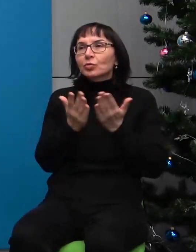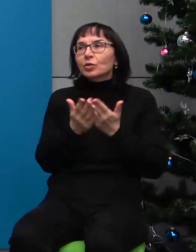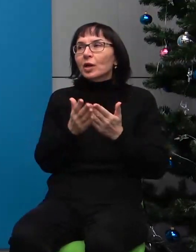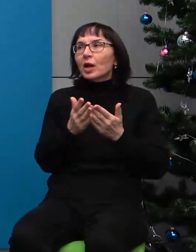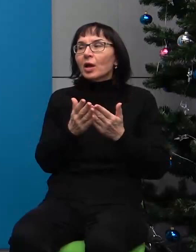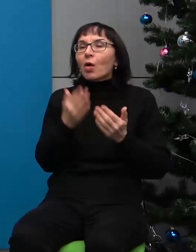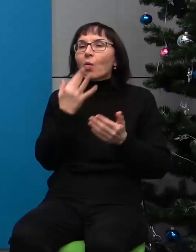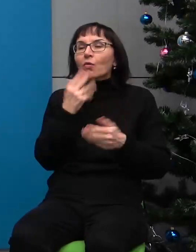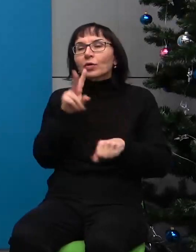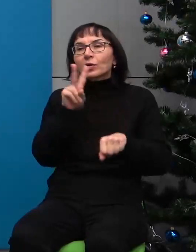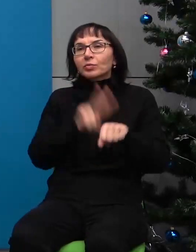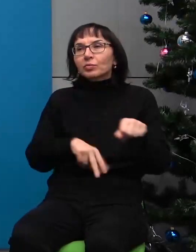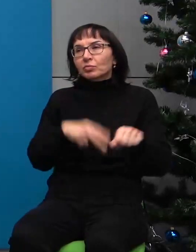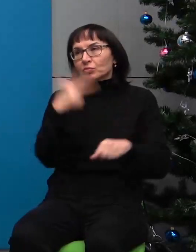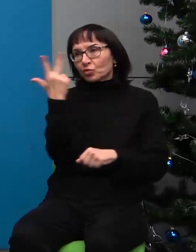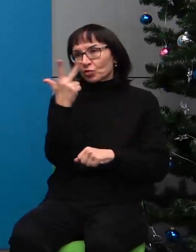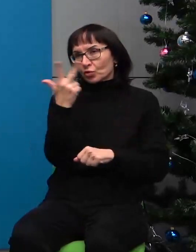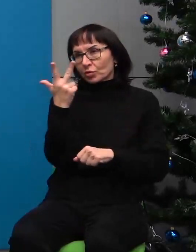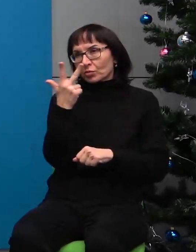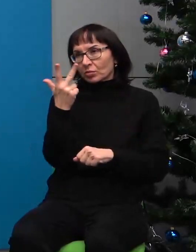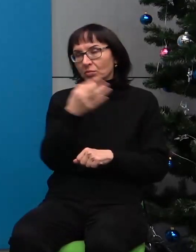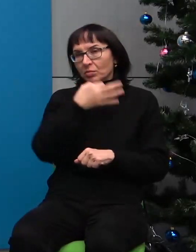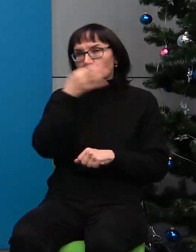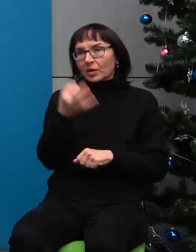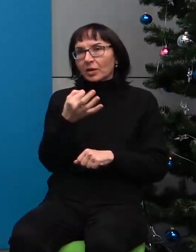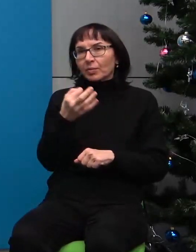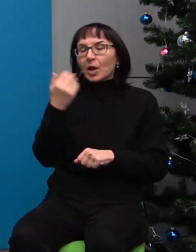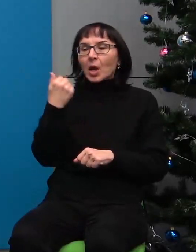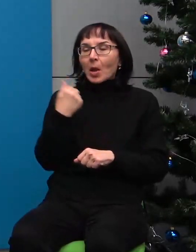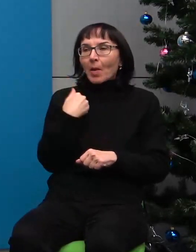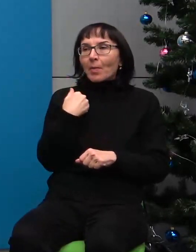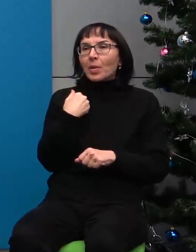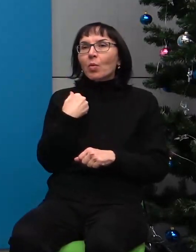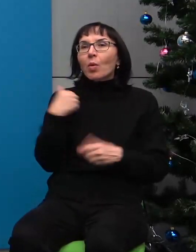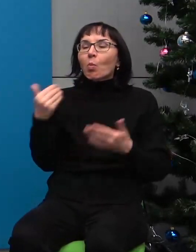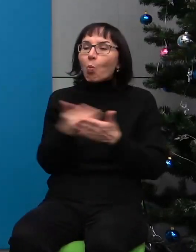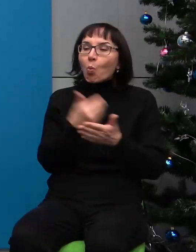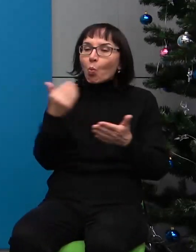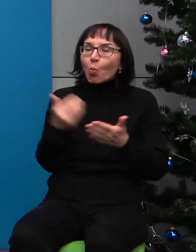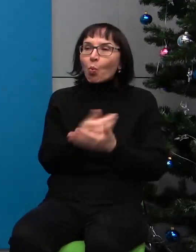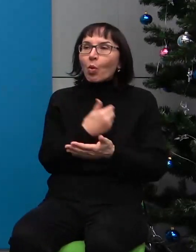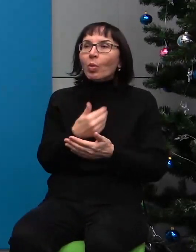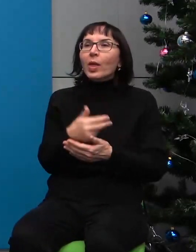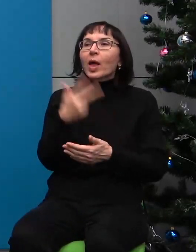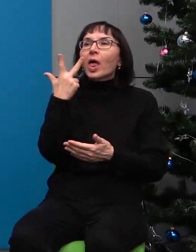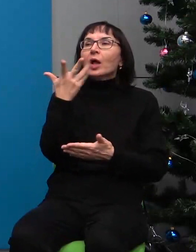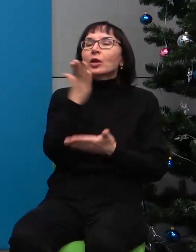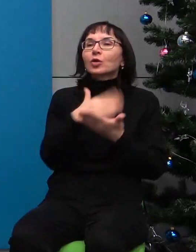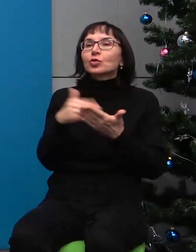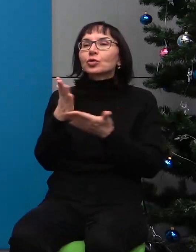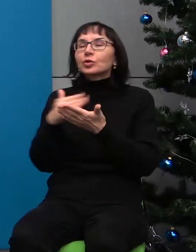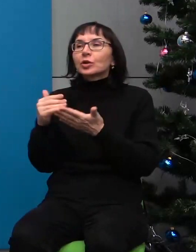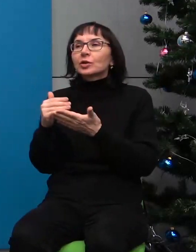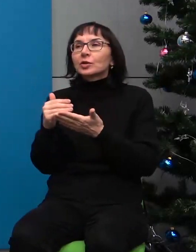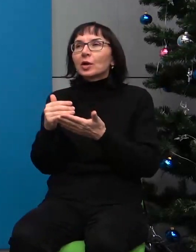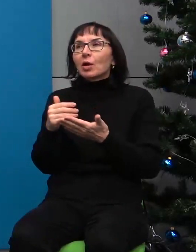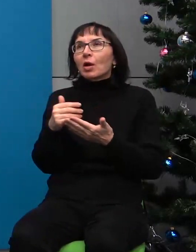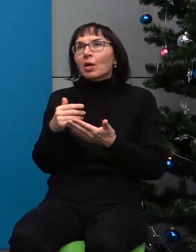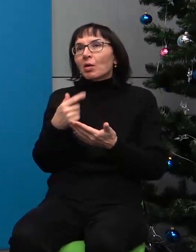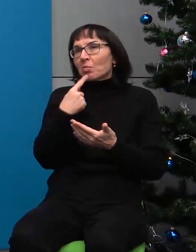Ja mówię, to kryminały, to kryminał. Najlepiej od razu trzy. Wiecie państwo, była moda na trylogię jeszcze parę lat temu. Ja mówię, może jedną na początek.